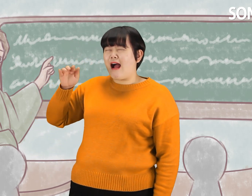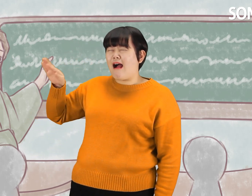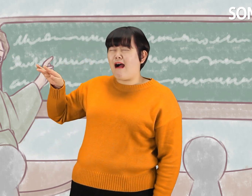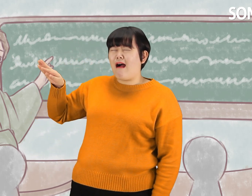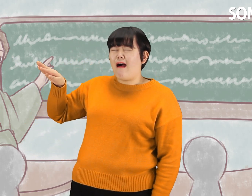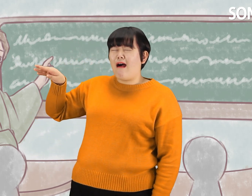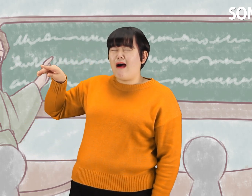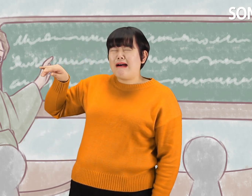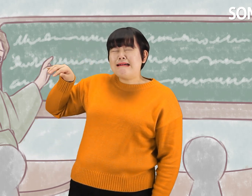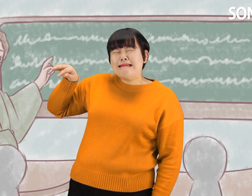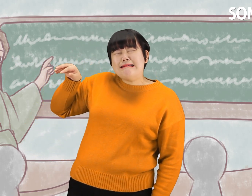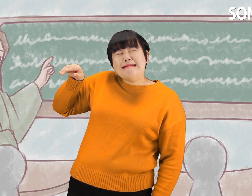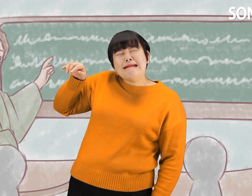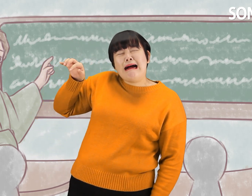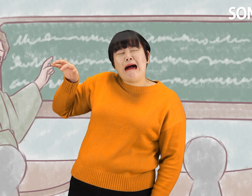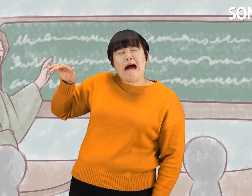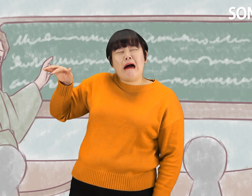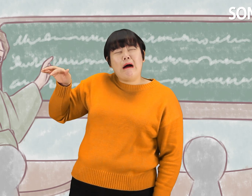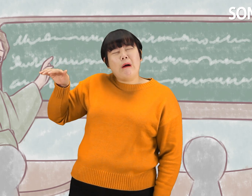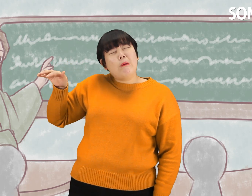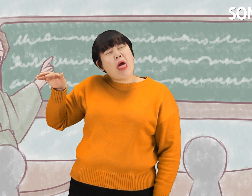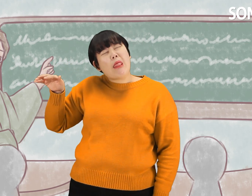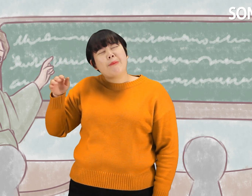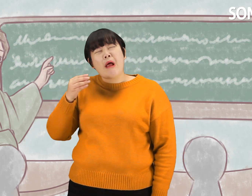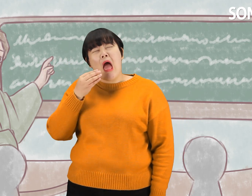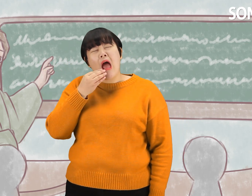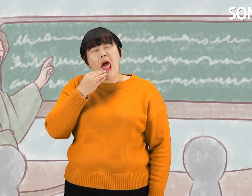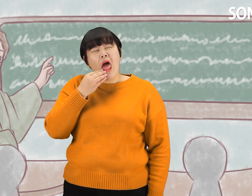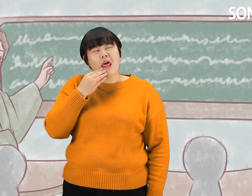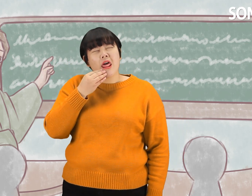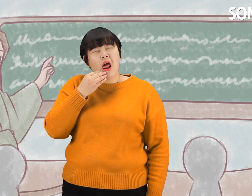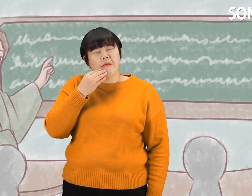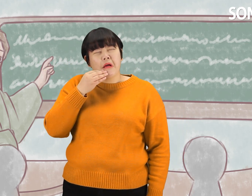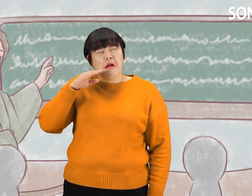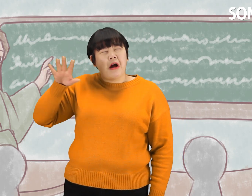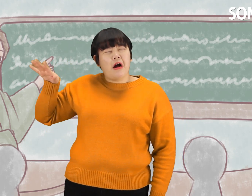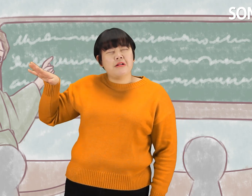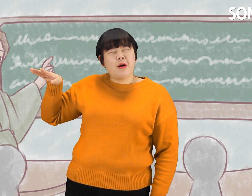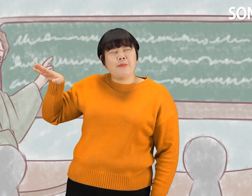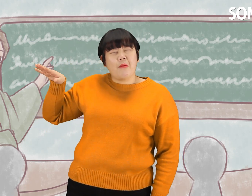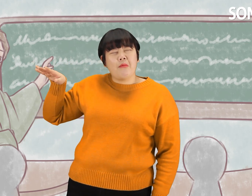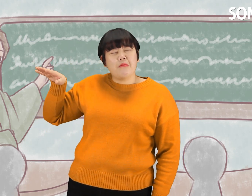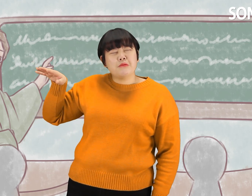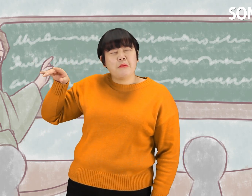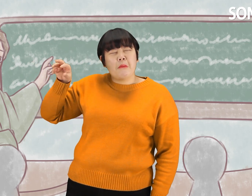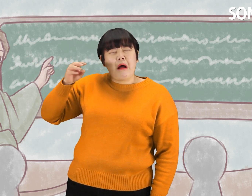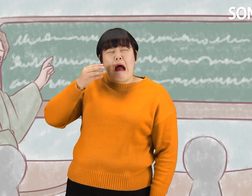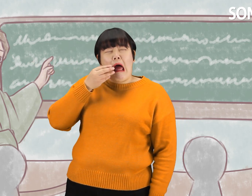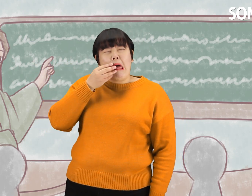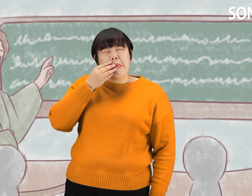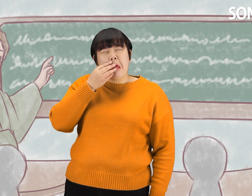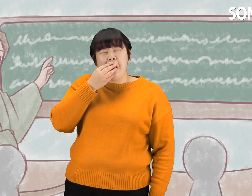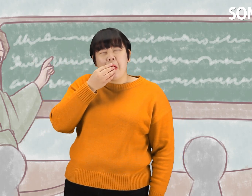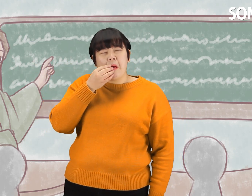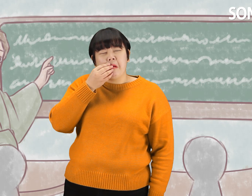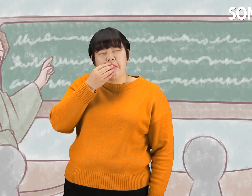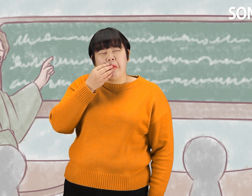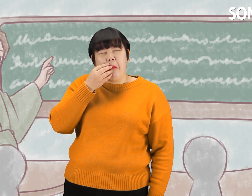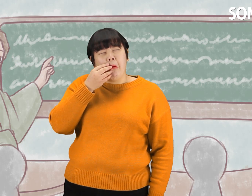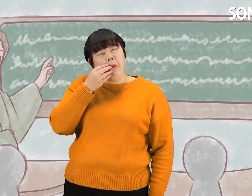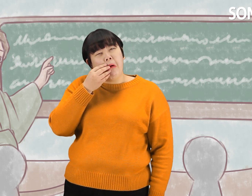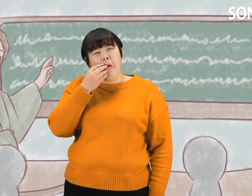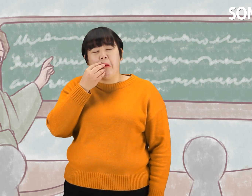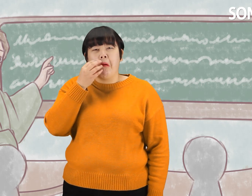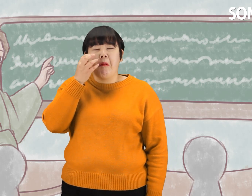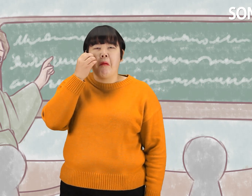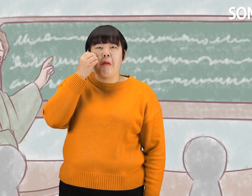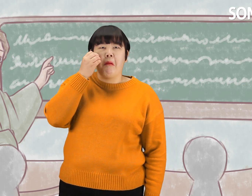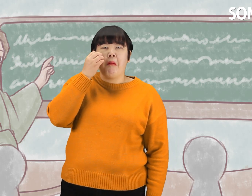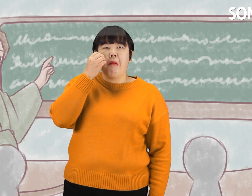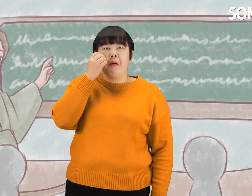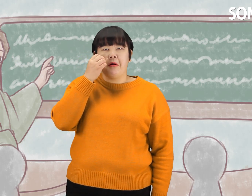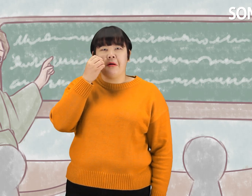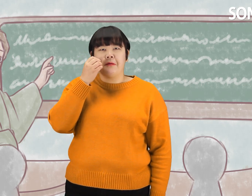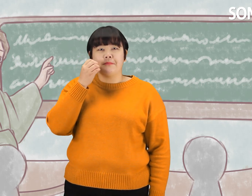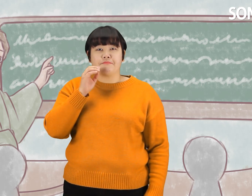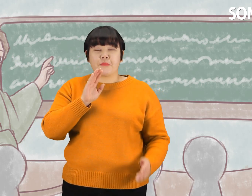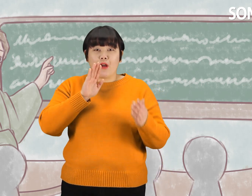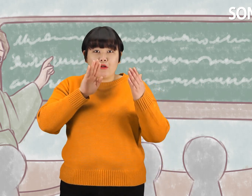次に、今度はヘレンの手をヘレンの口の中入れるし、同じ動きを作って似たような音を出すました。